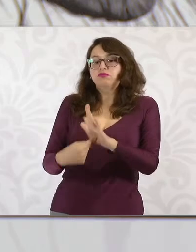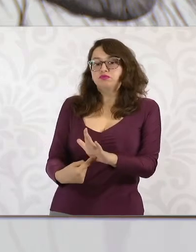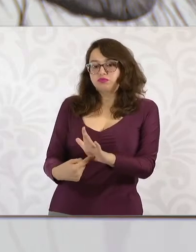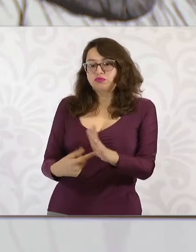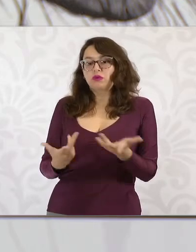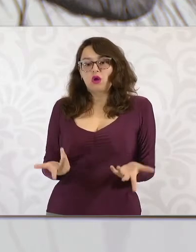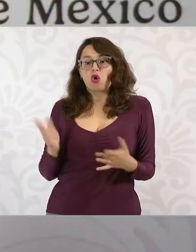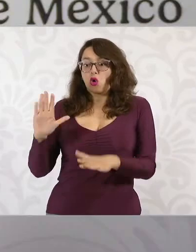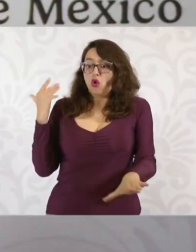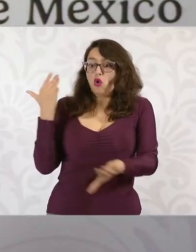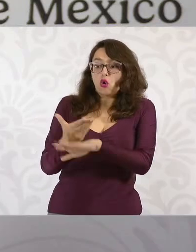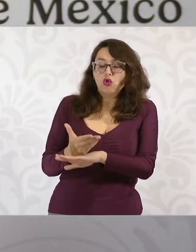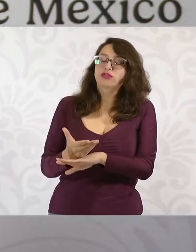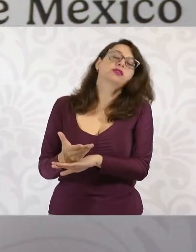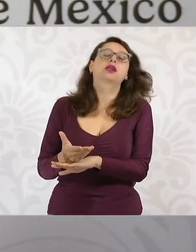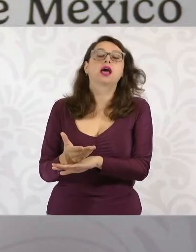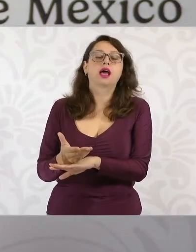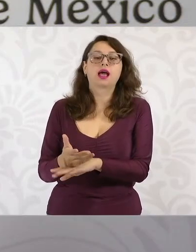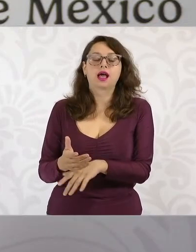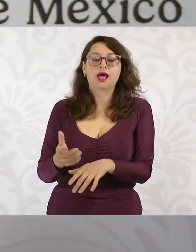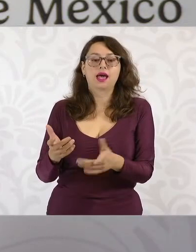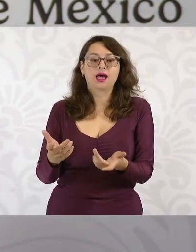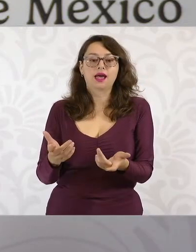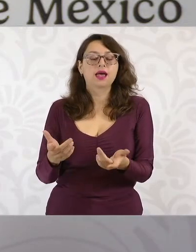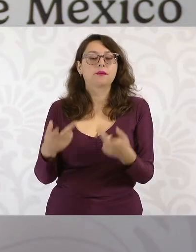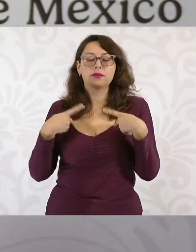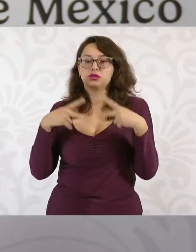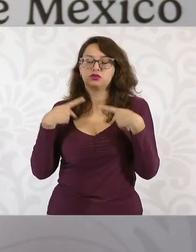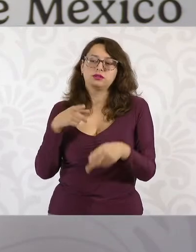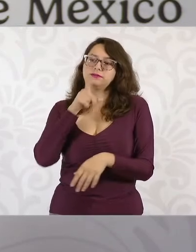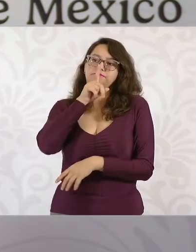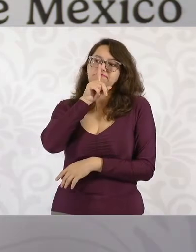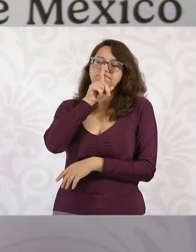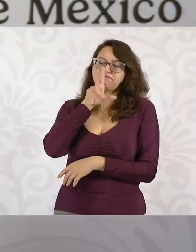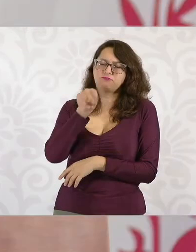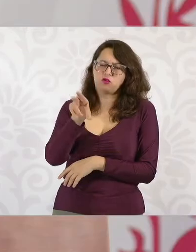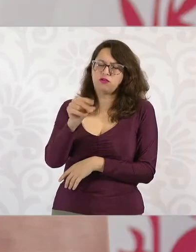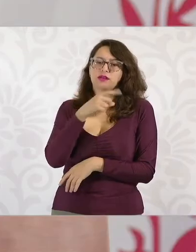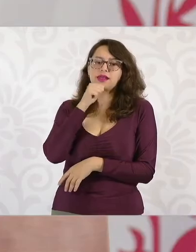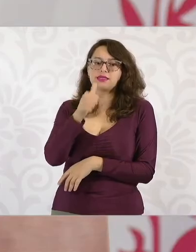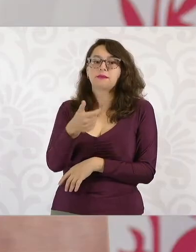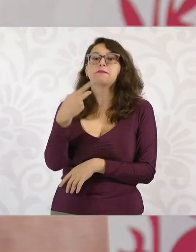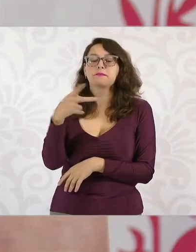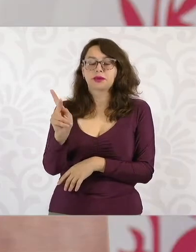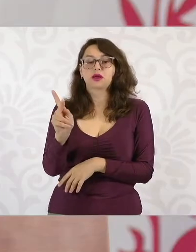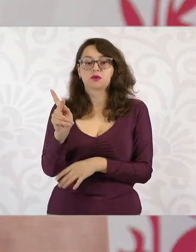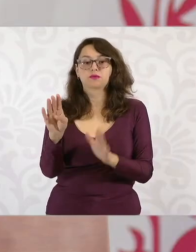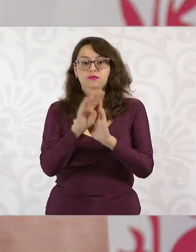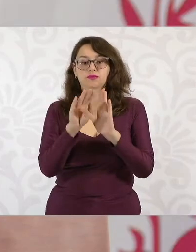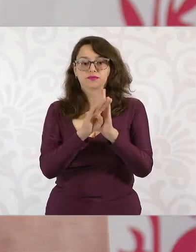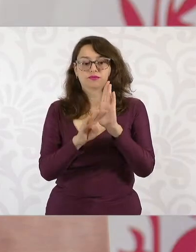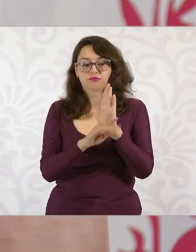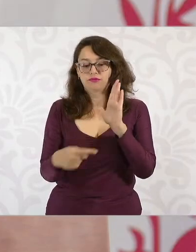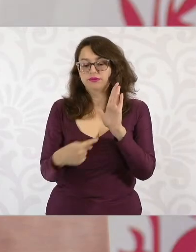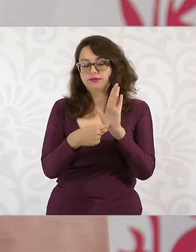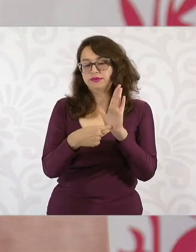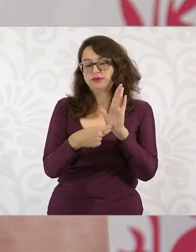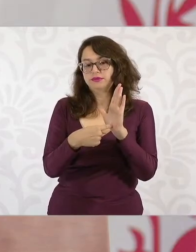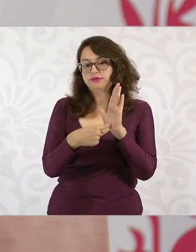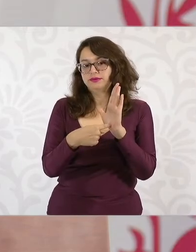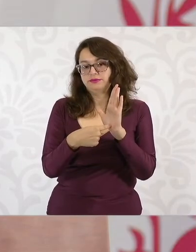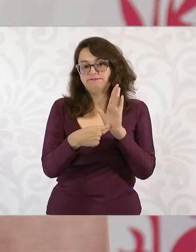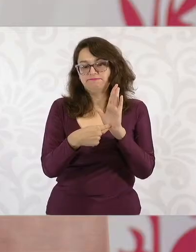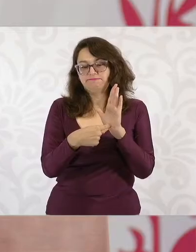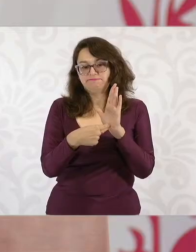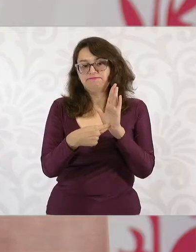afectar eh la propia seguridad de las personas y en el marco de nuestra pues de las acciones de